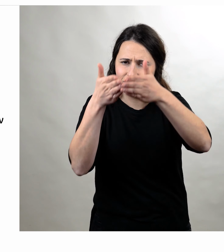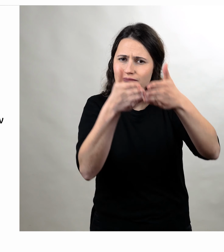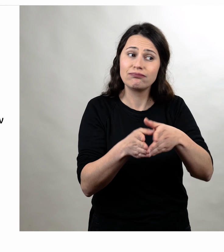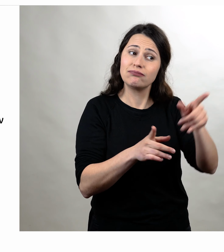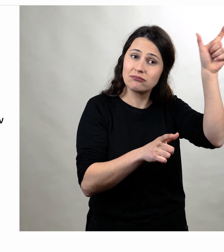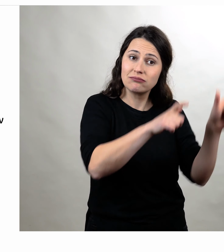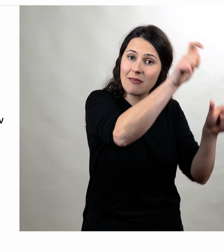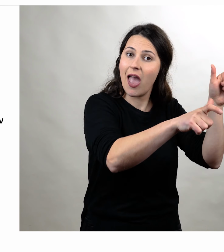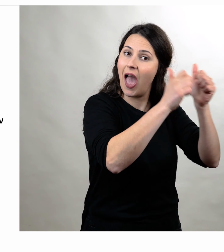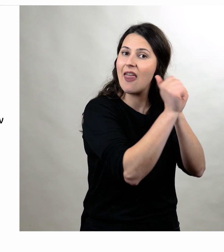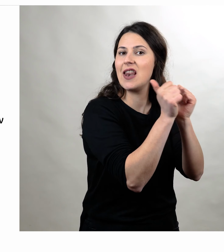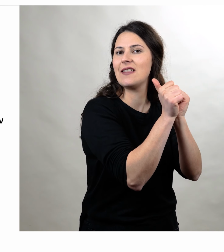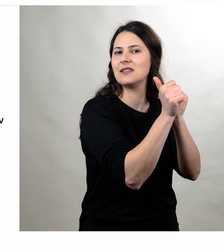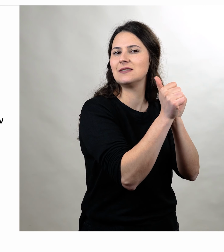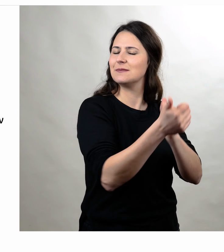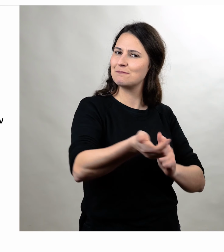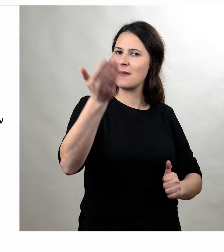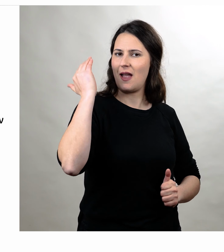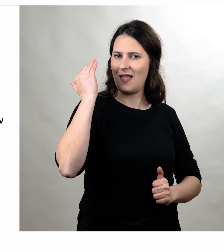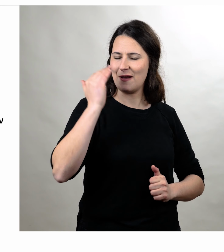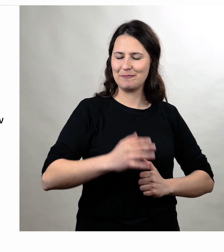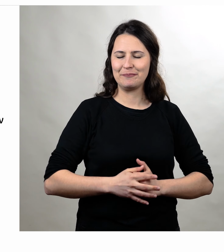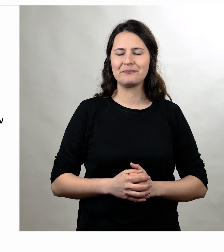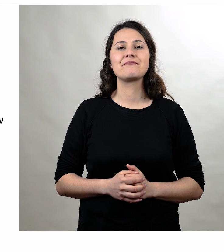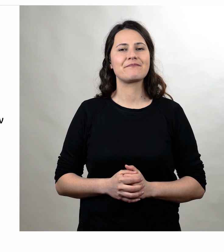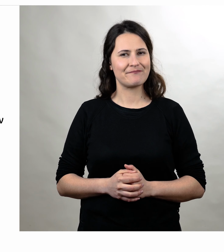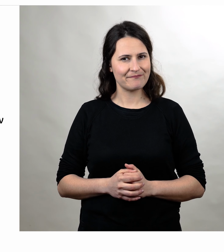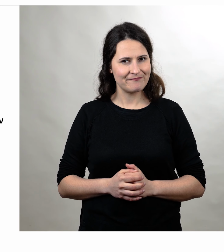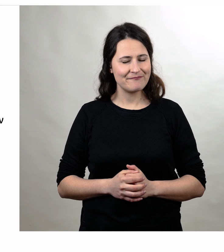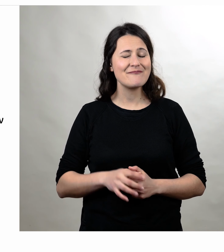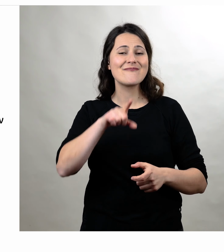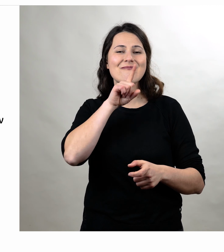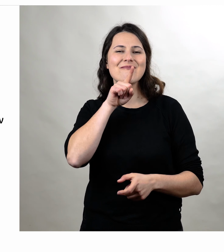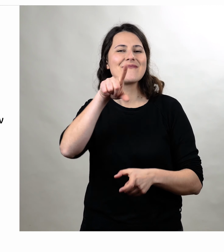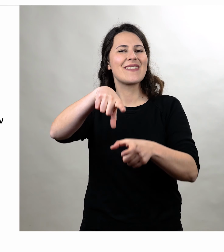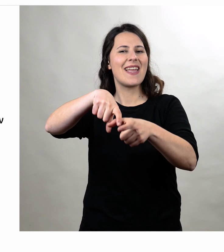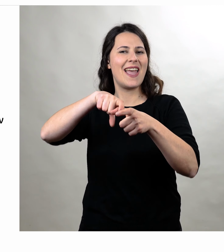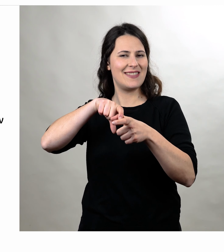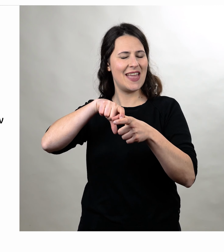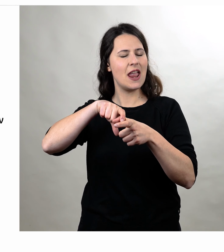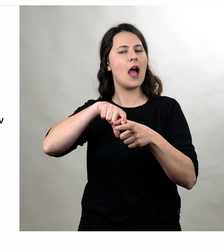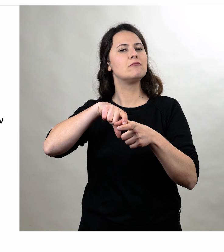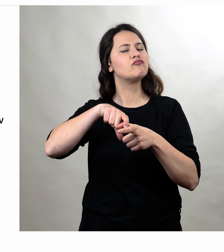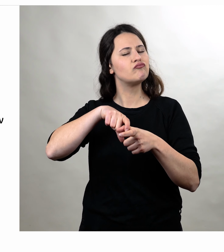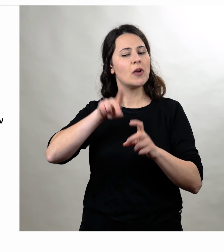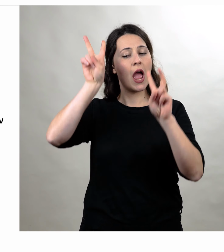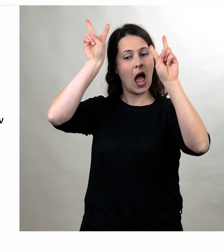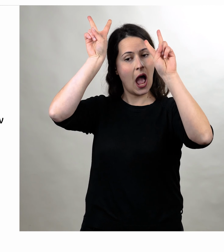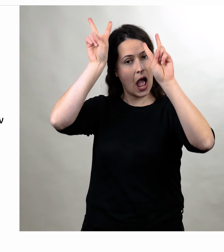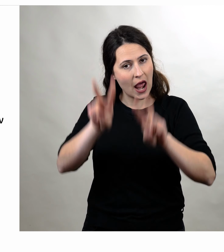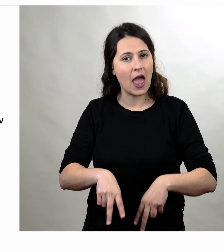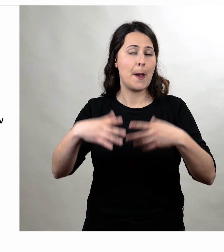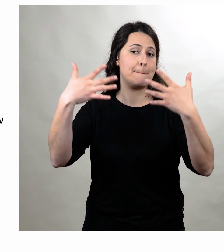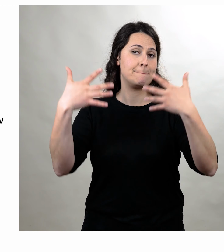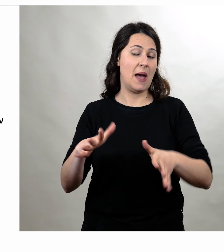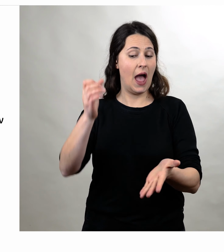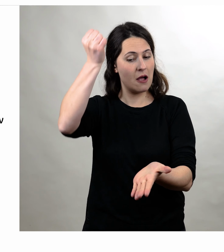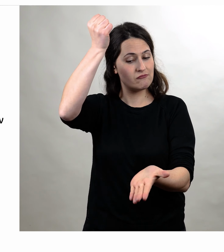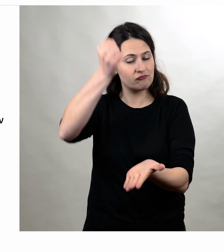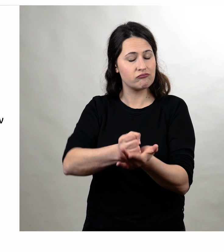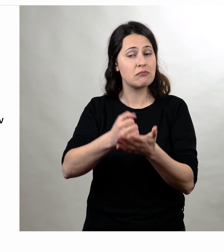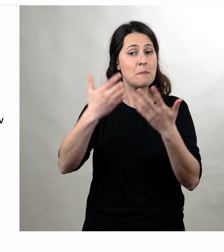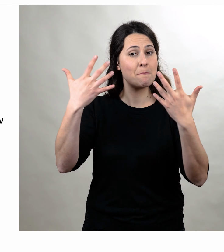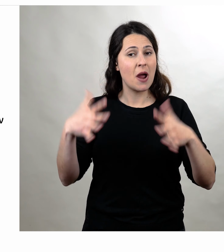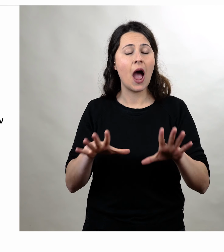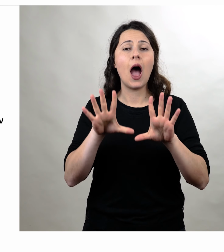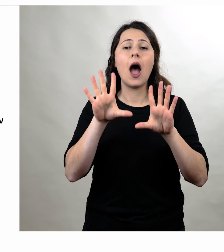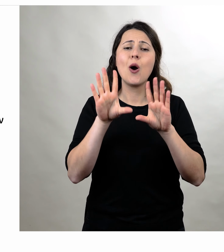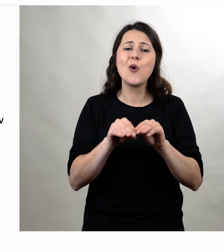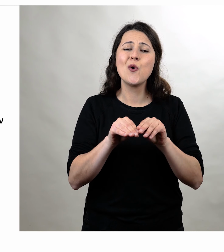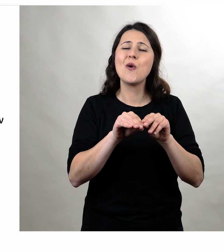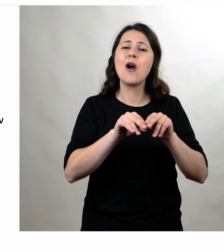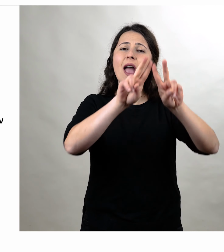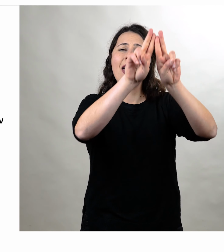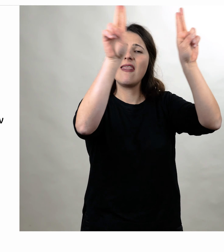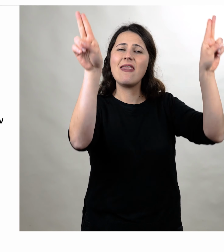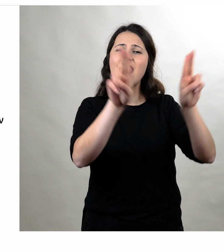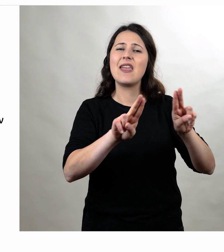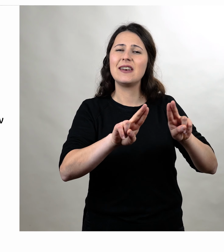Επιπλέον, η εταιρεία είναι αναγνωρισμένη από τη διεθνή ομοσπονδία διάσχισης ποταμού με βάρκα.